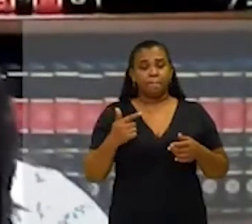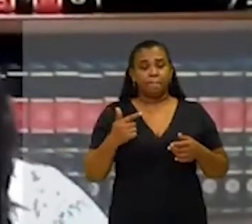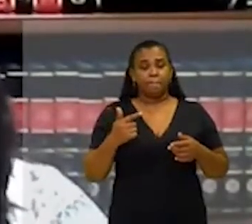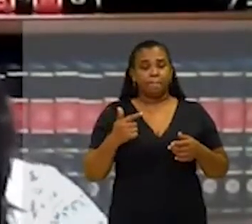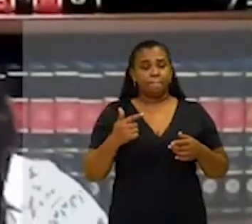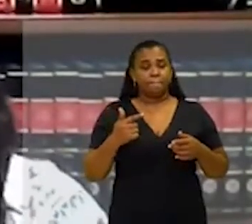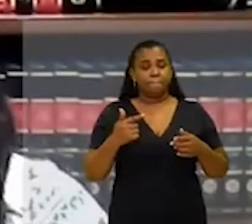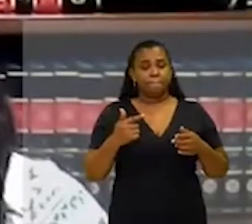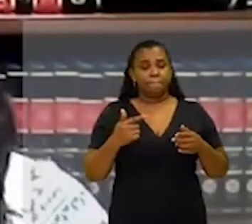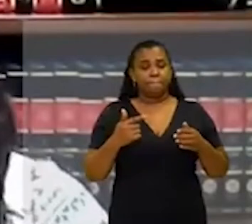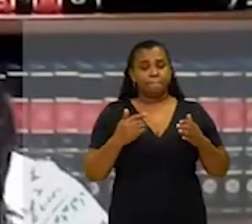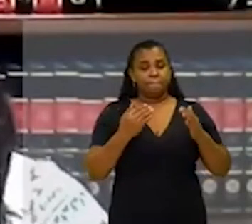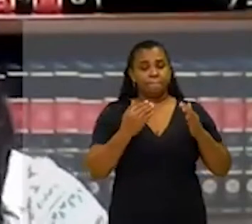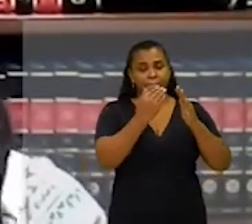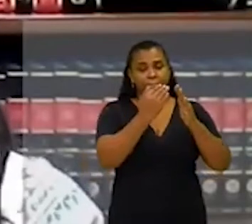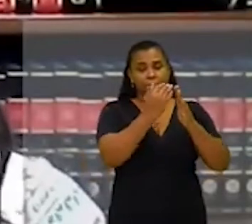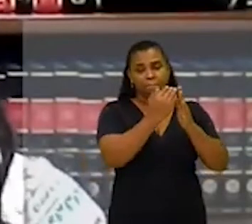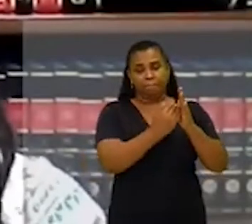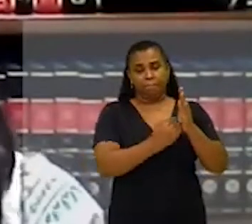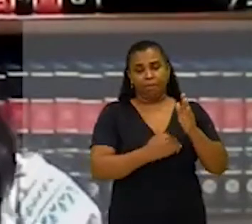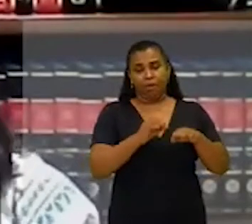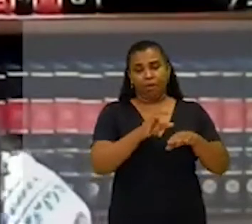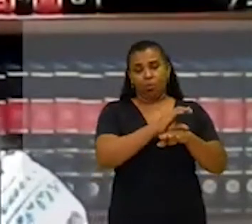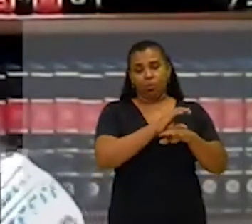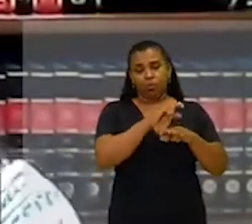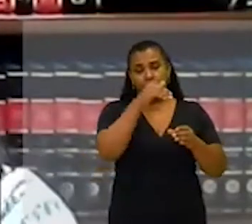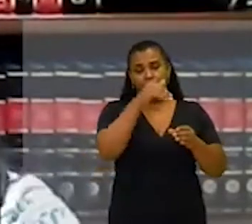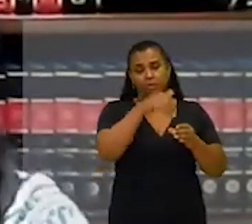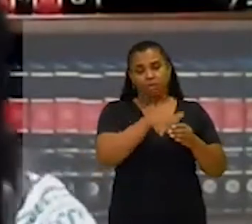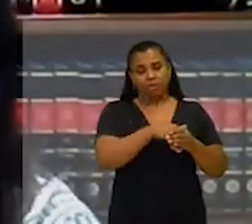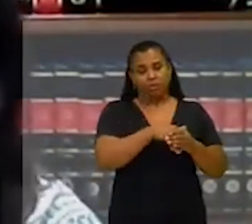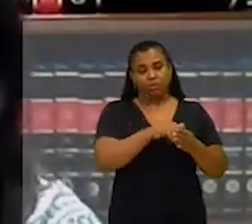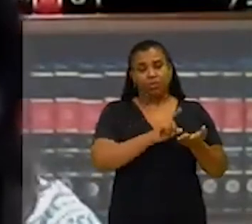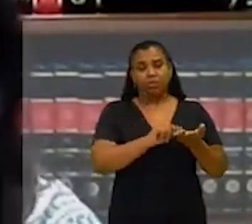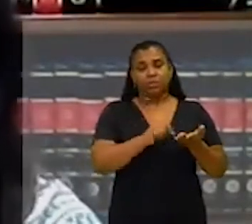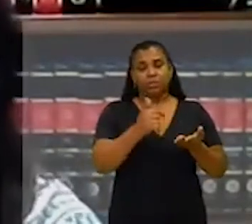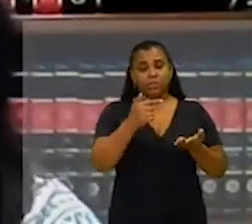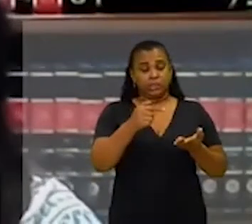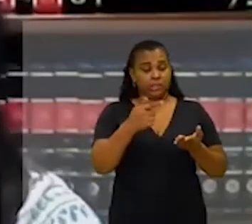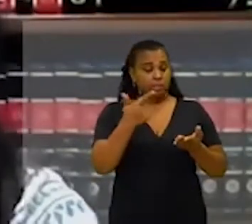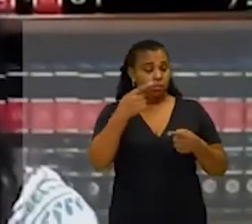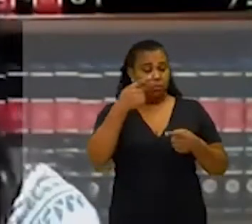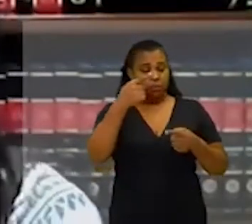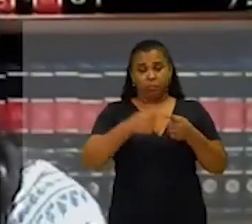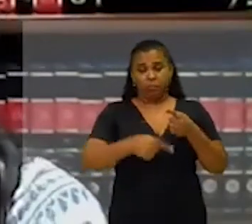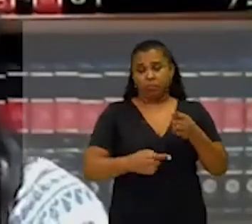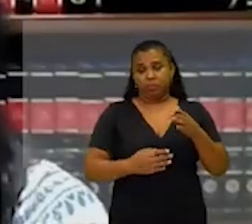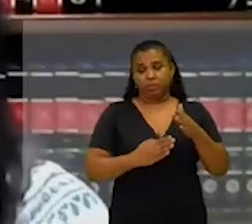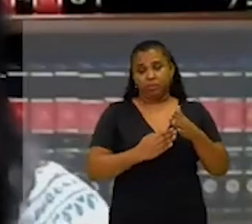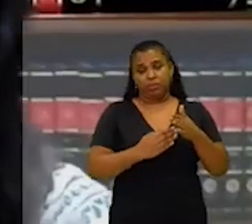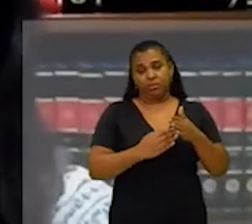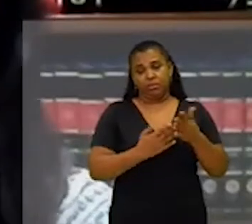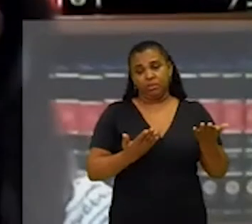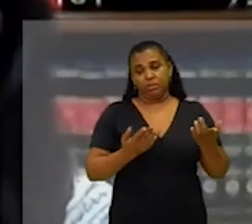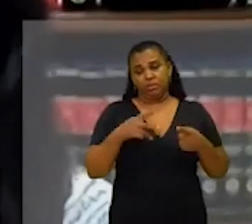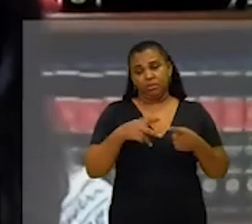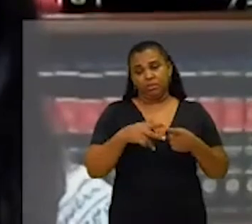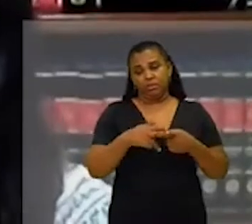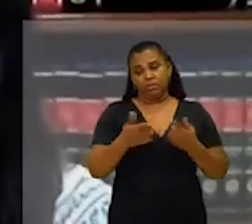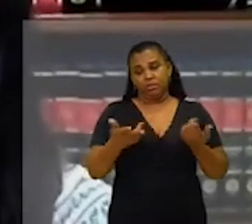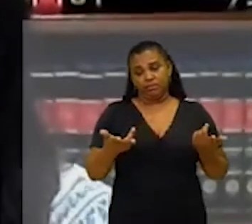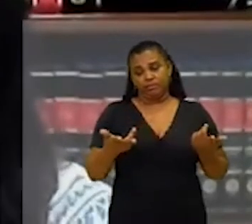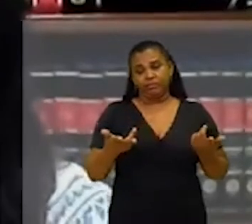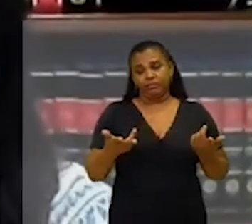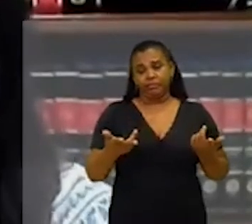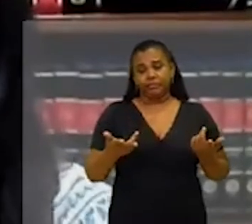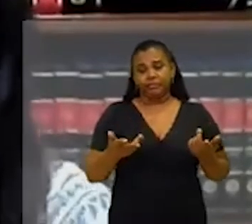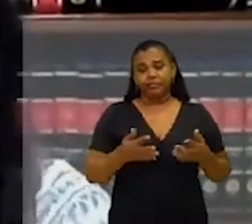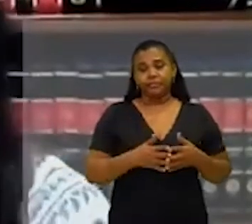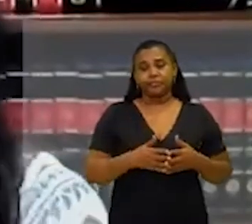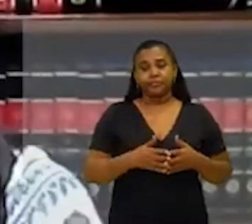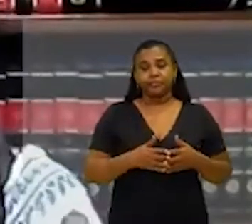constitucional que nós quanto o artigo 17 ele não proíbe essa restrição o show olhando fazendo